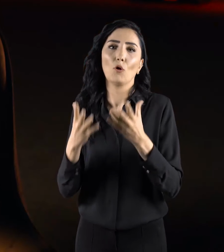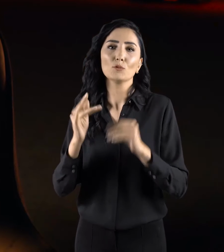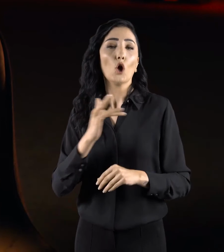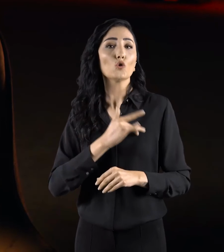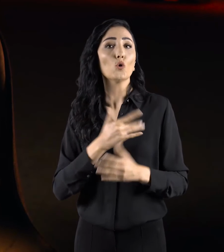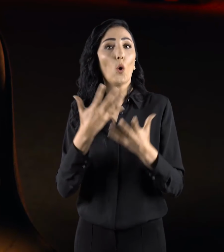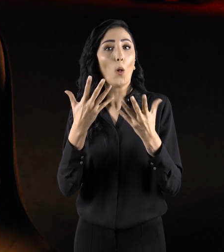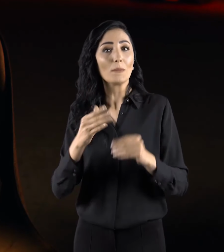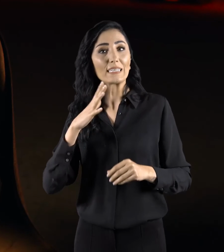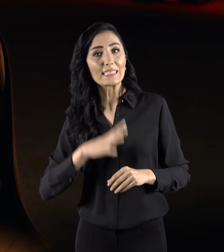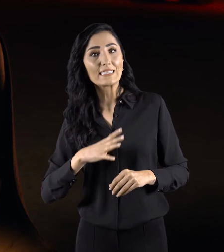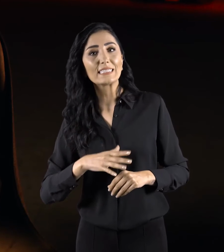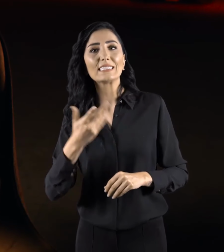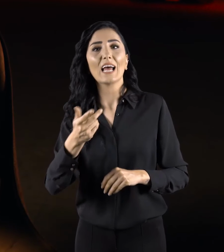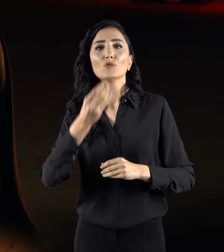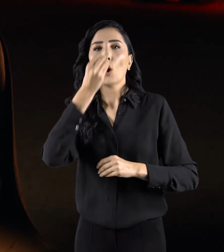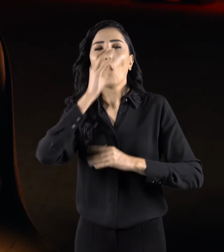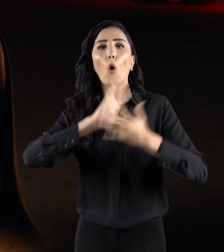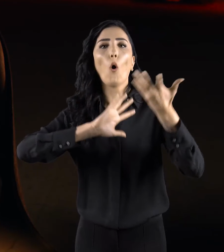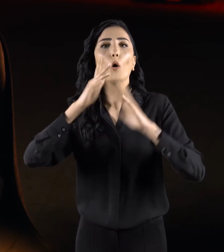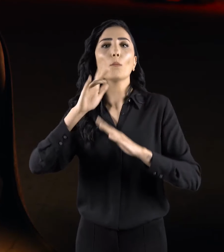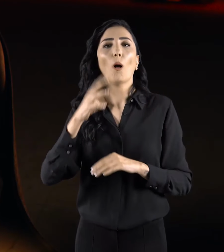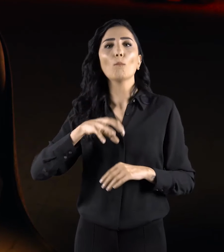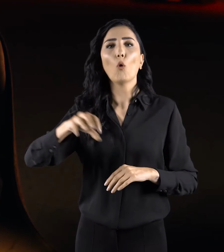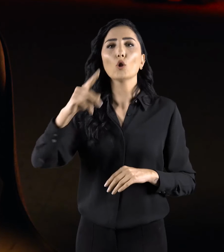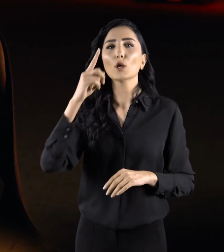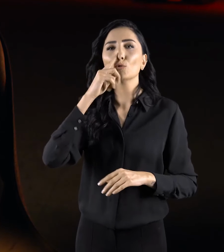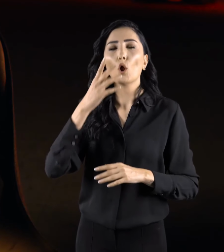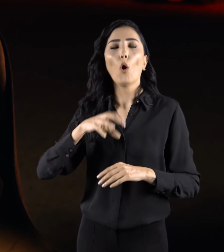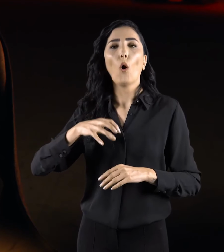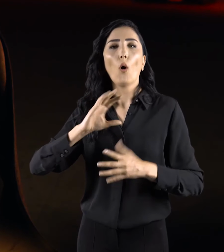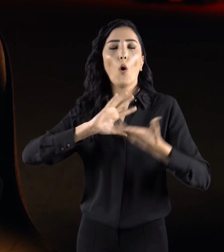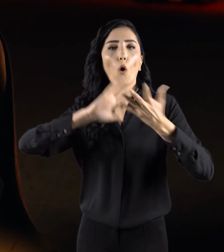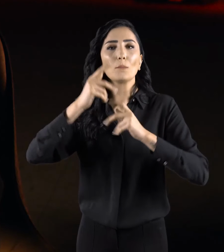Gönüllü olmak isterseniz orman bölge müdürlüklerine ya da orman işletme müdürlüklerine